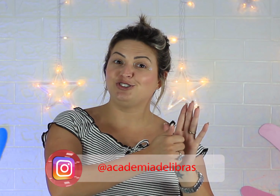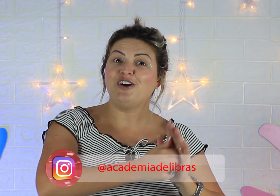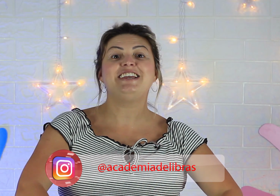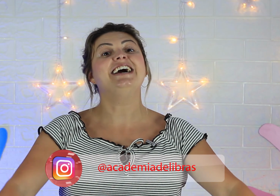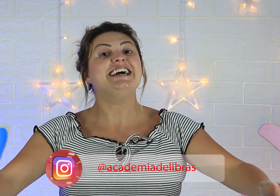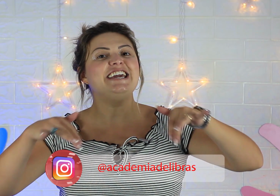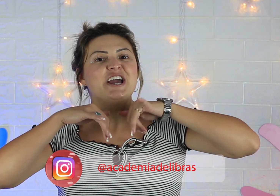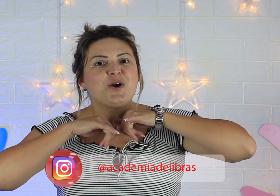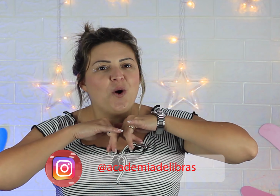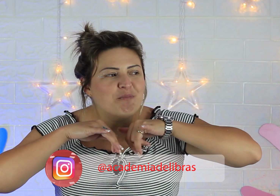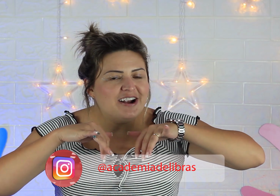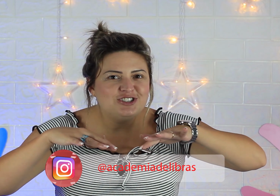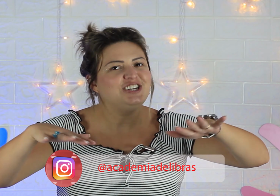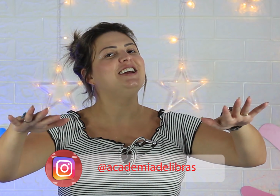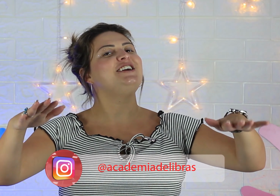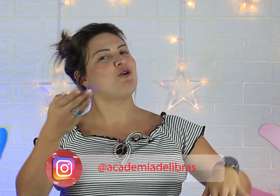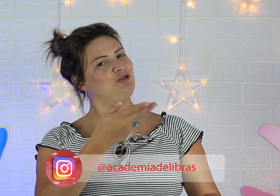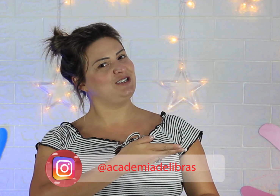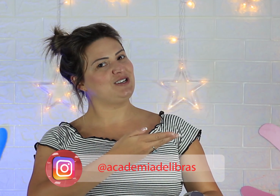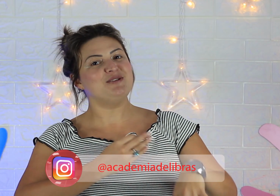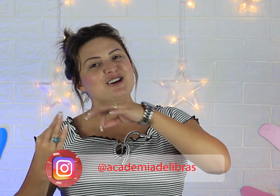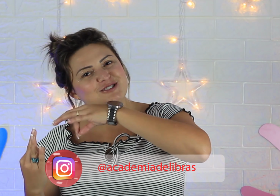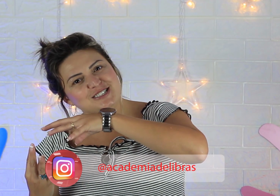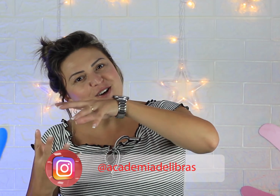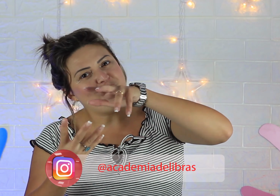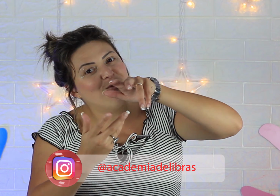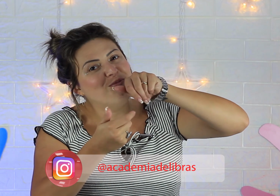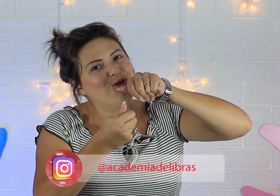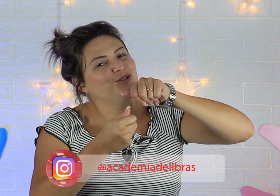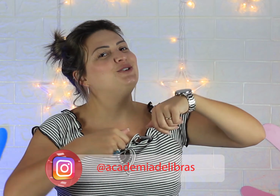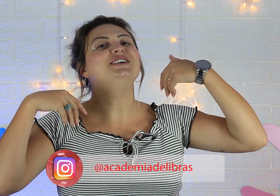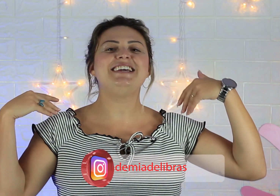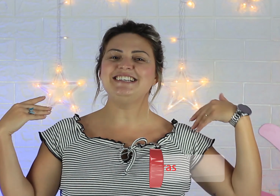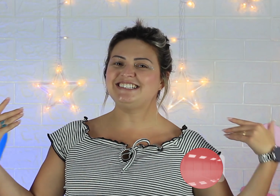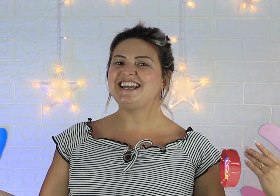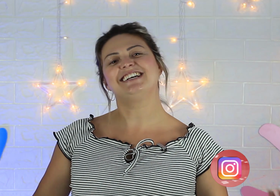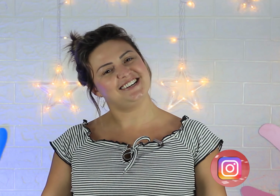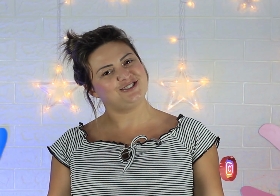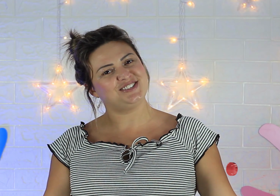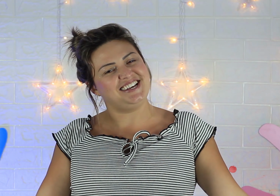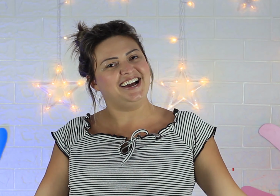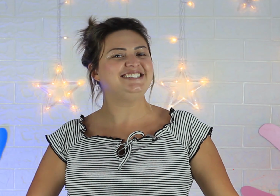deixe o seu joinha e compartilha aí com os seus amigos e com o mundo e siga nas redes sociais